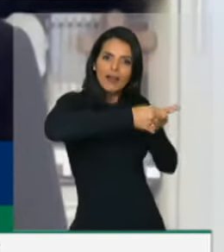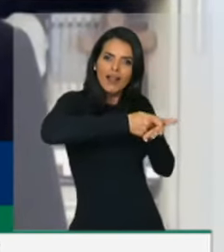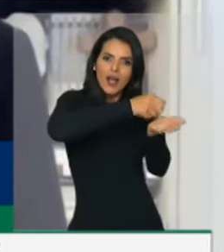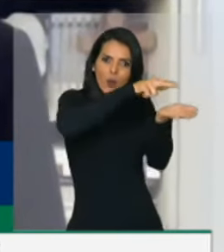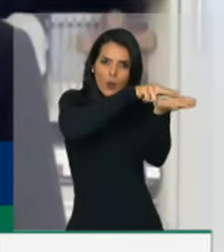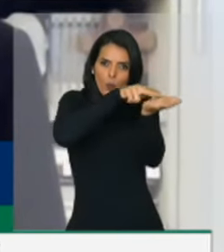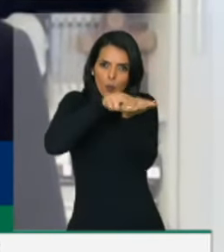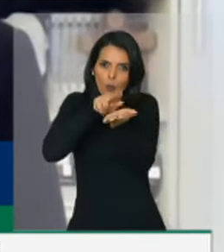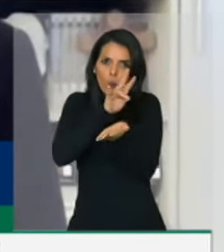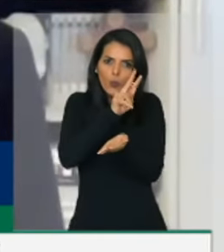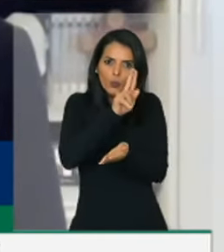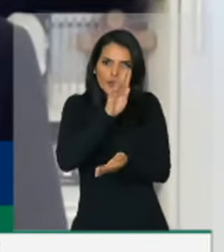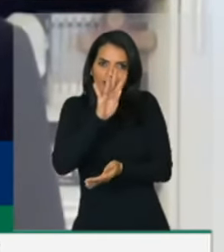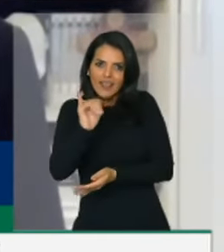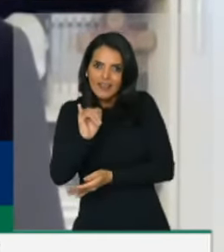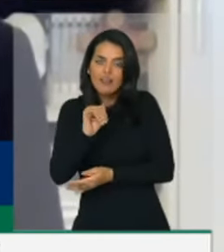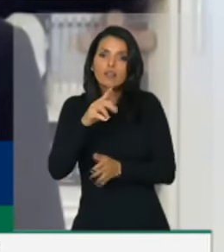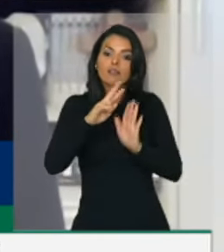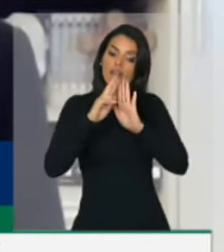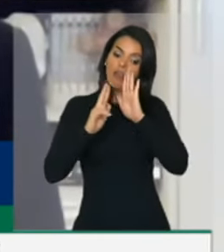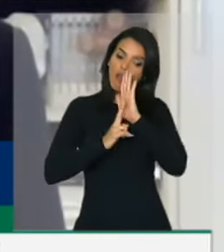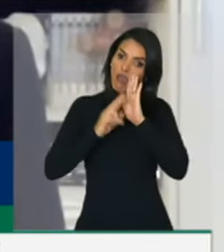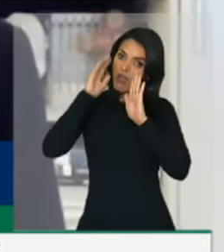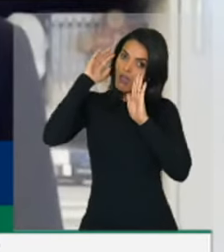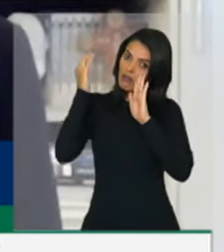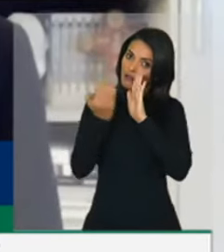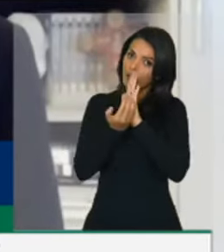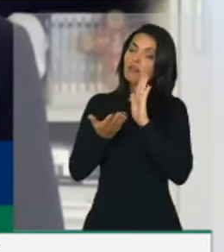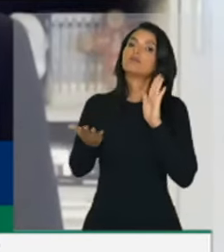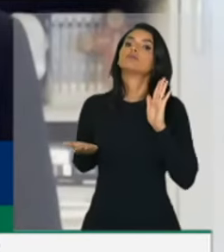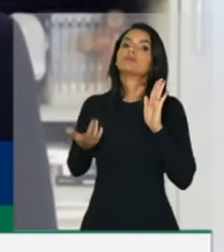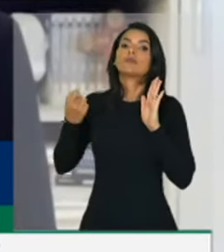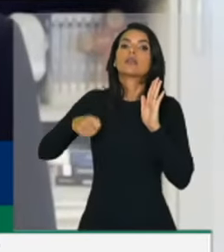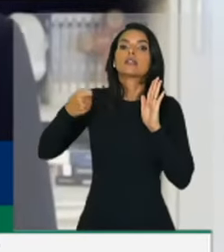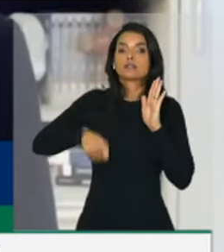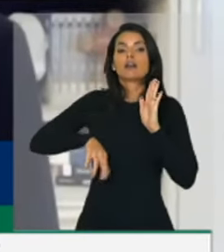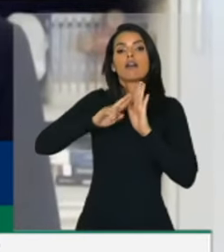O CRITÉRIO QUE ESTÁ POSTO HOJE JUNTO AO PRÓPRIO MINISTÉRIO DA SAÚDE É UM VALOR ESTABELECIDO JÁ